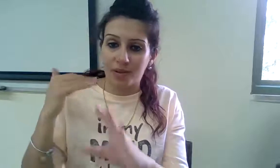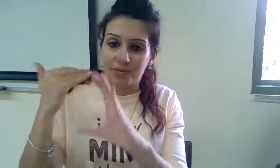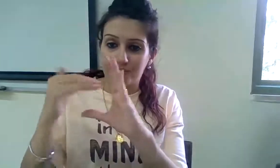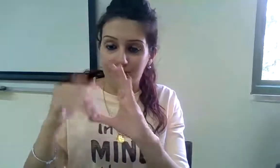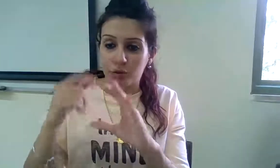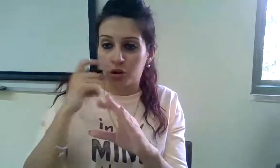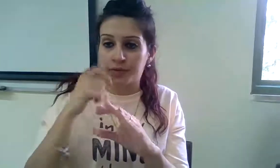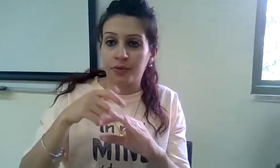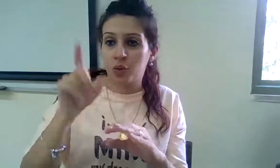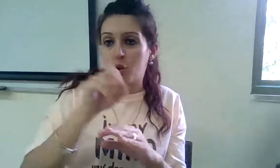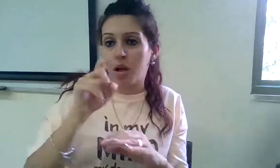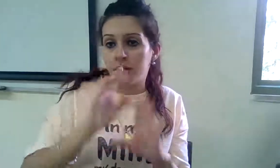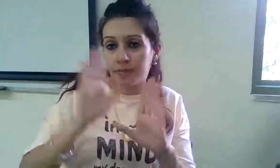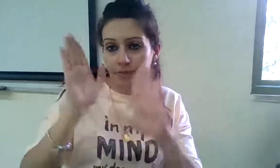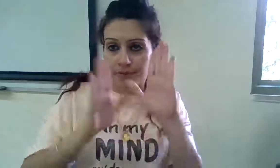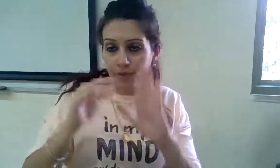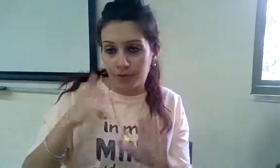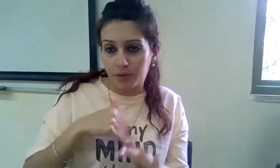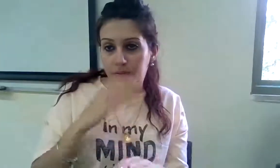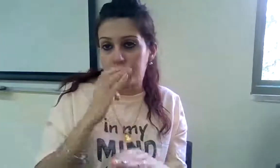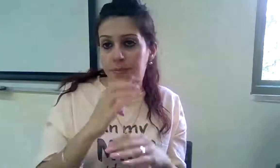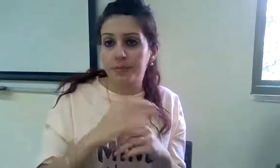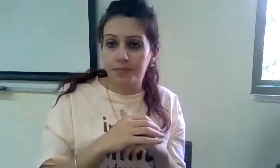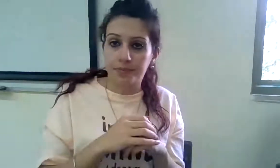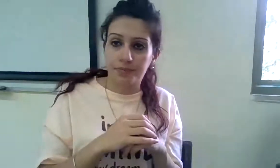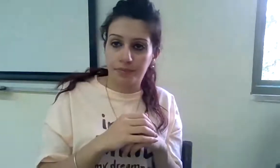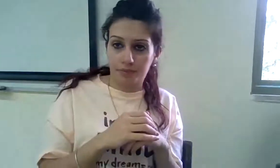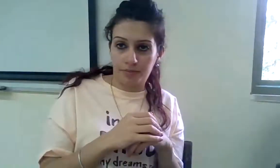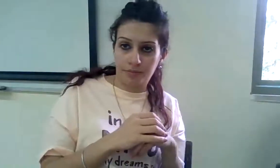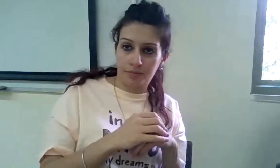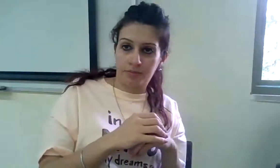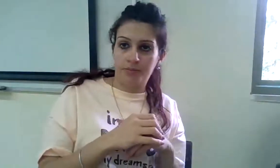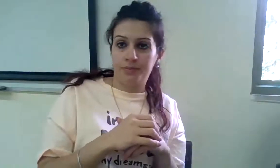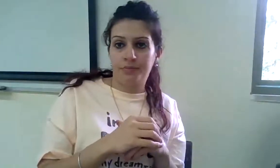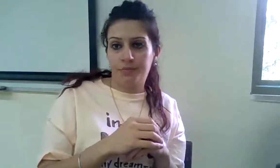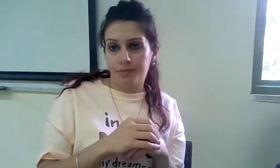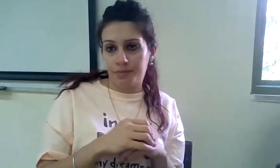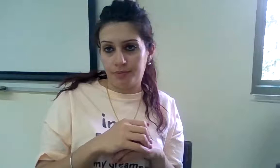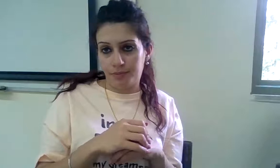وفعال بالنسبة للأهل, فليكن ذلك.